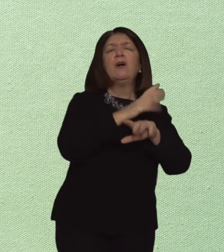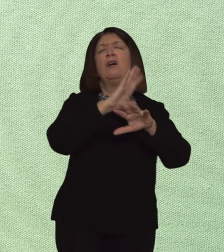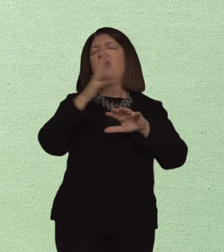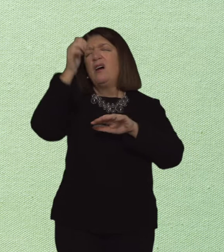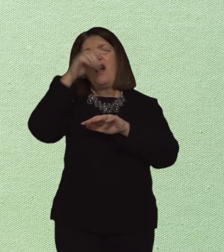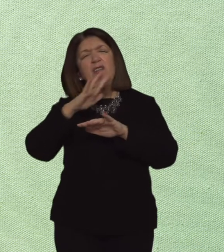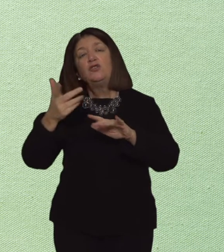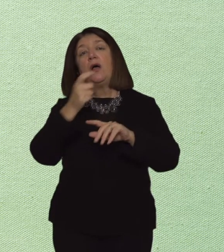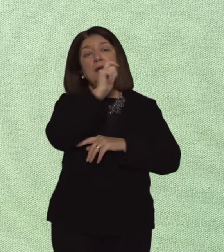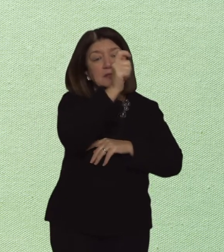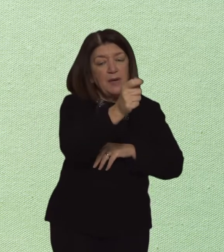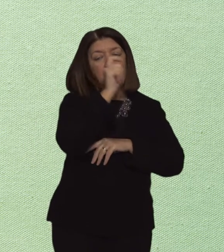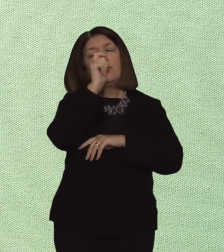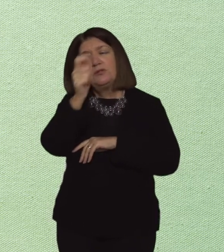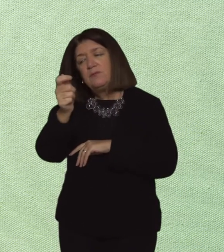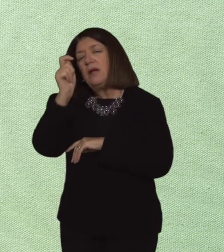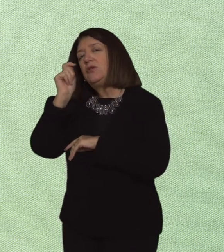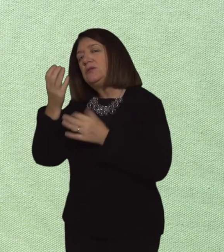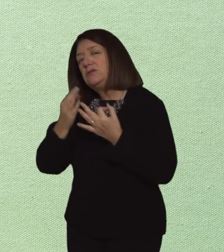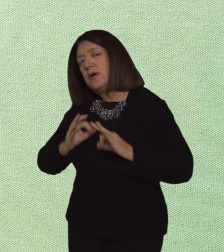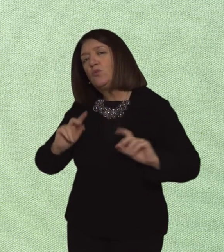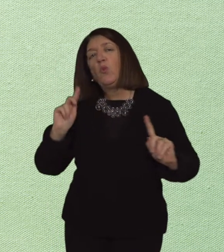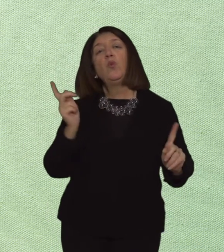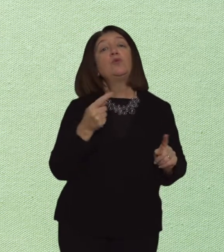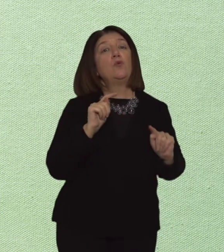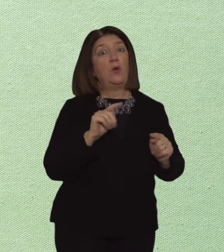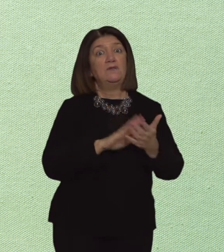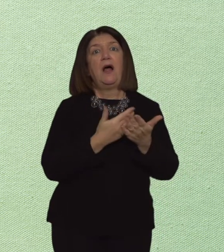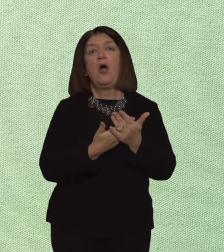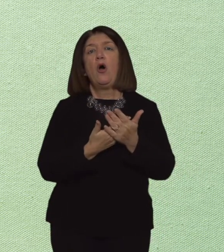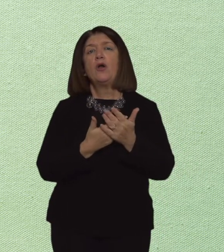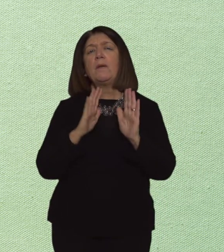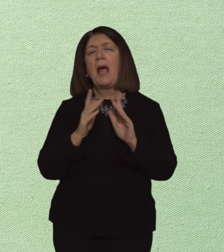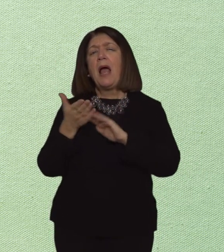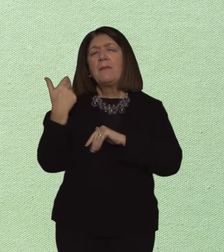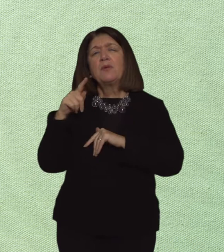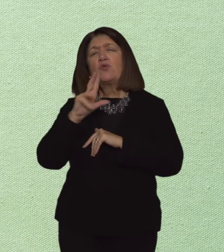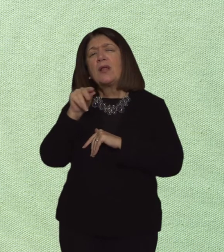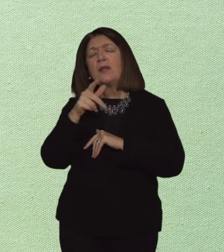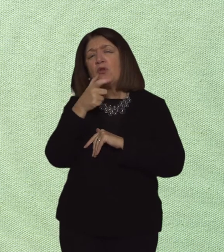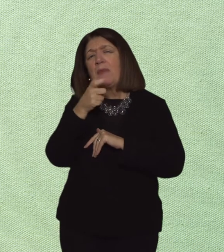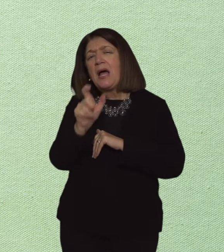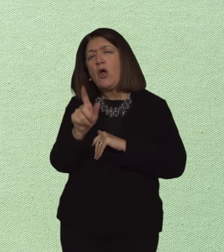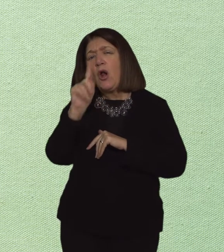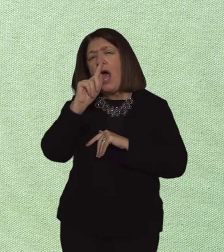un attimino quello che hai detto tu prima del conflitto, vorrei diciamo sottolineare, vorrei